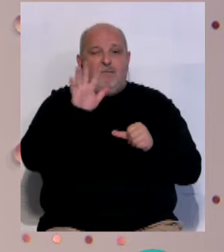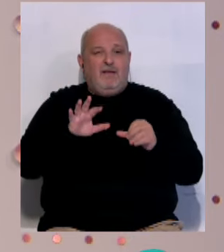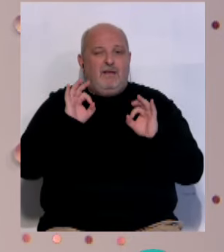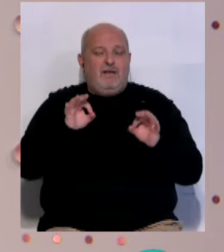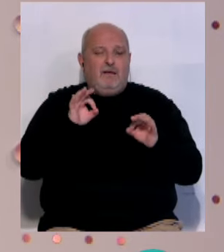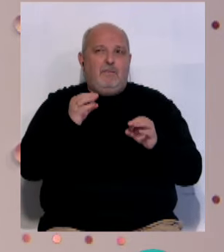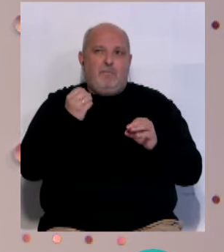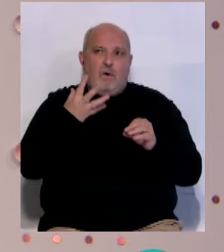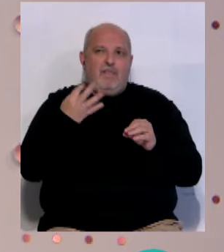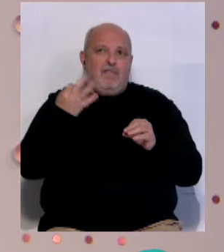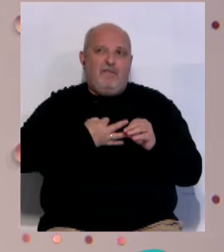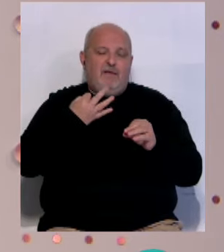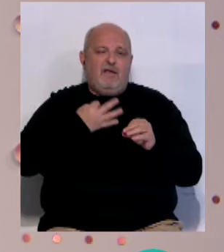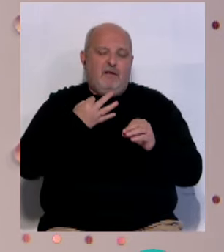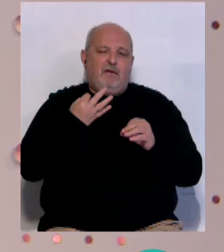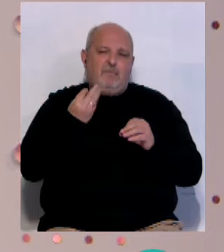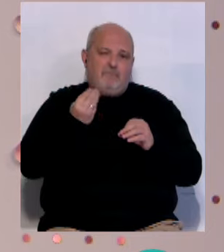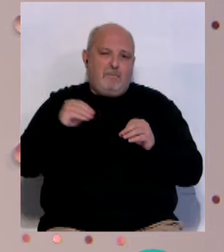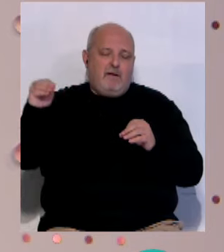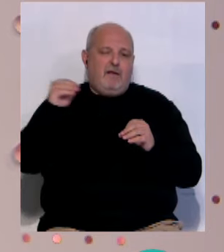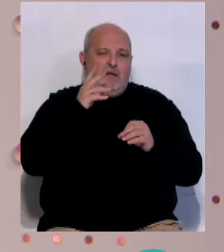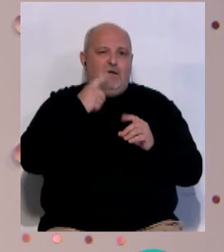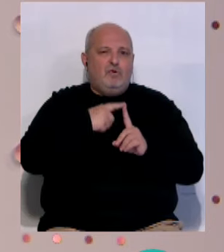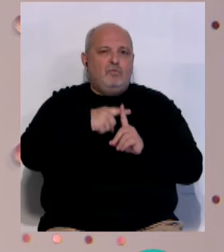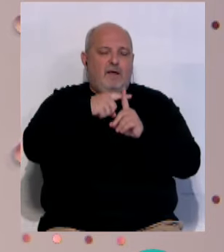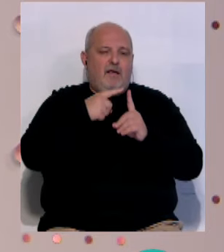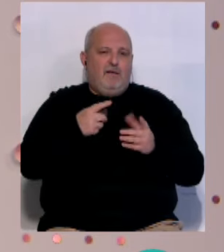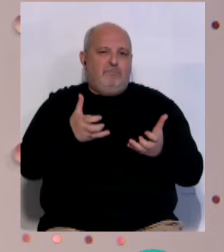pero viene tiene que venir refrendada por por la suma de una victoria que nos sirva de punto